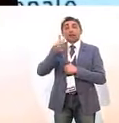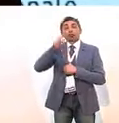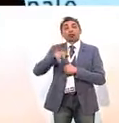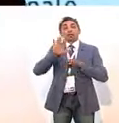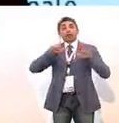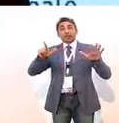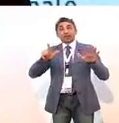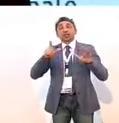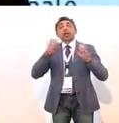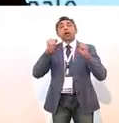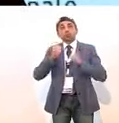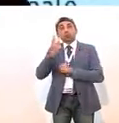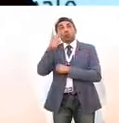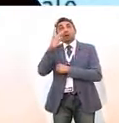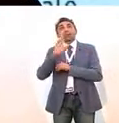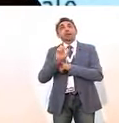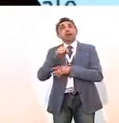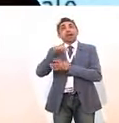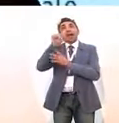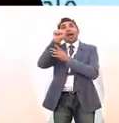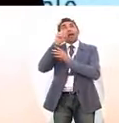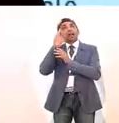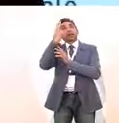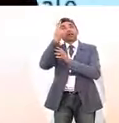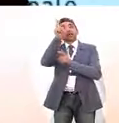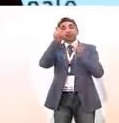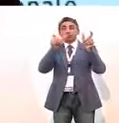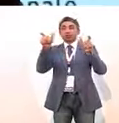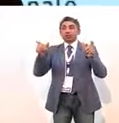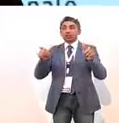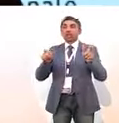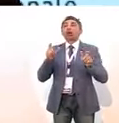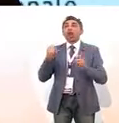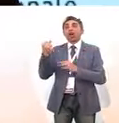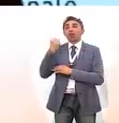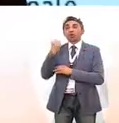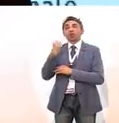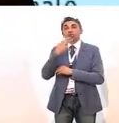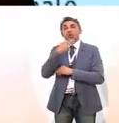che può guardare a testa alta i propri concittadini, quella forza ha un nome e cognome. Si chiama